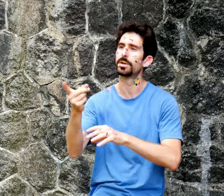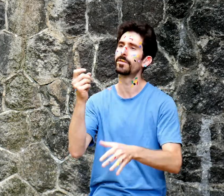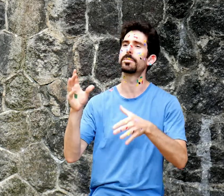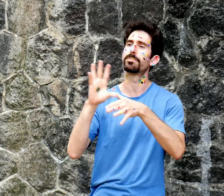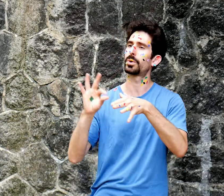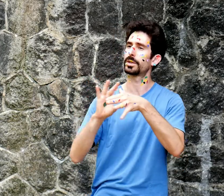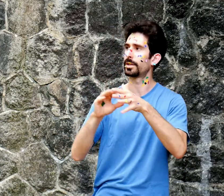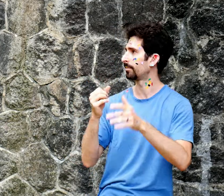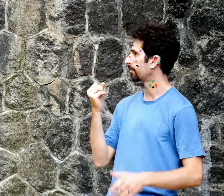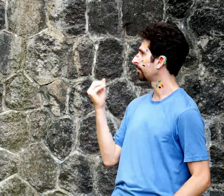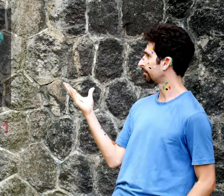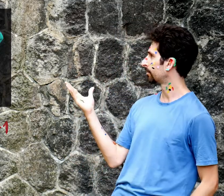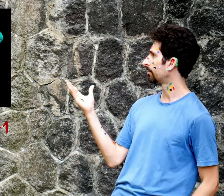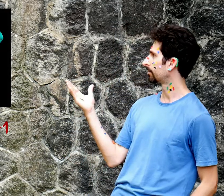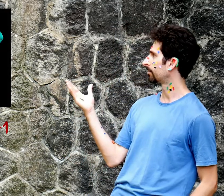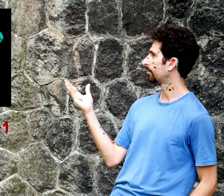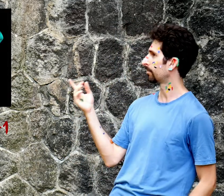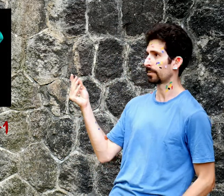grâce à une protéine : la Syncitine-1.